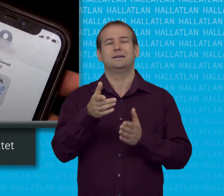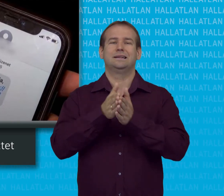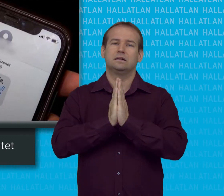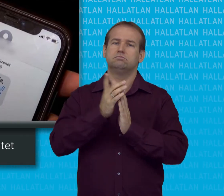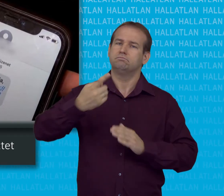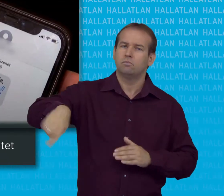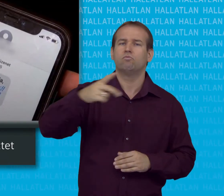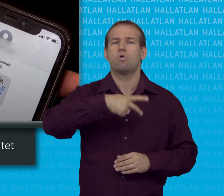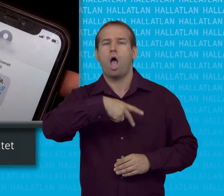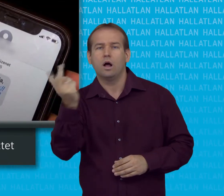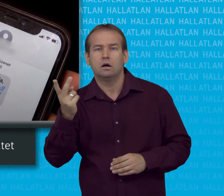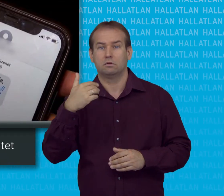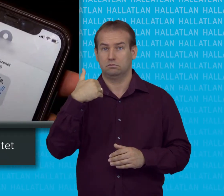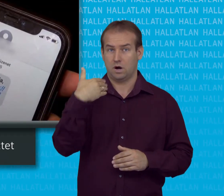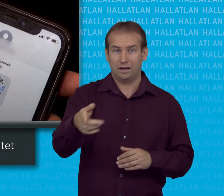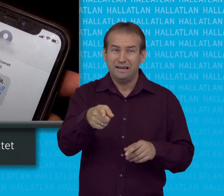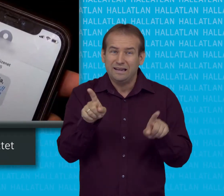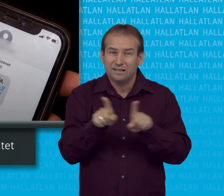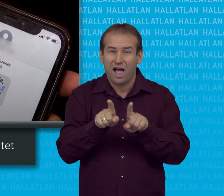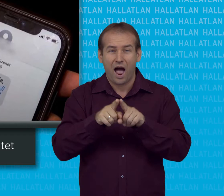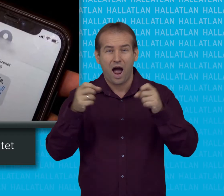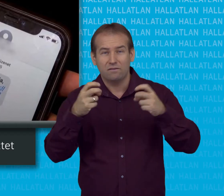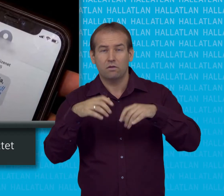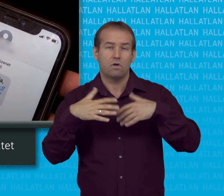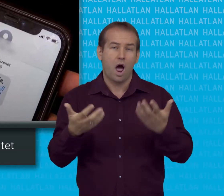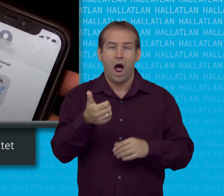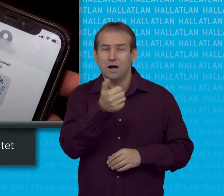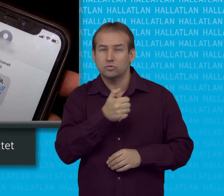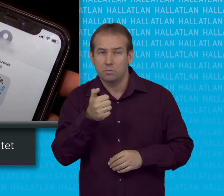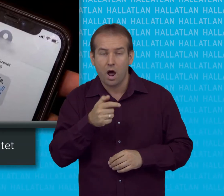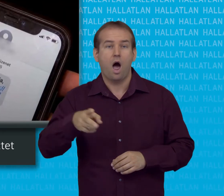Azt kérik, hogy aki ilyen gyanús emailt vagy sms-t kap,